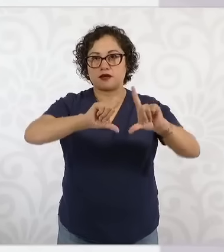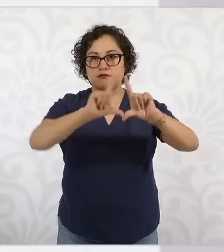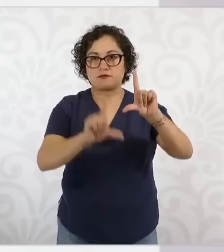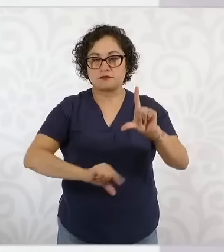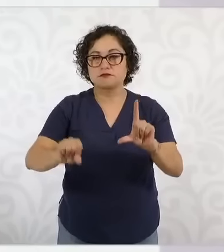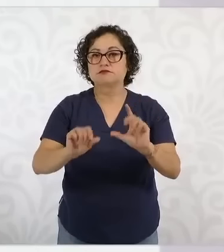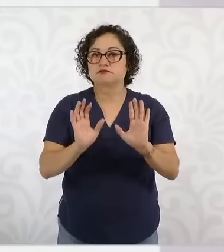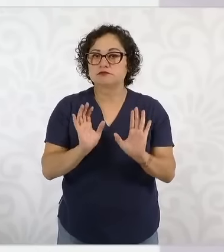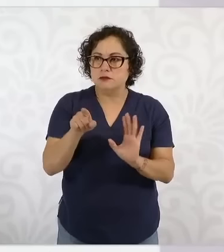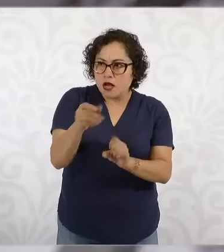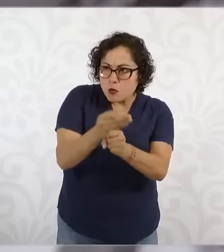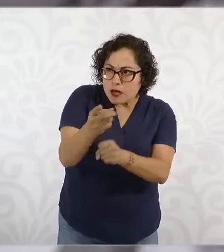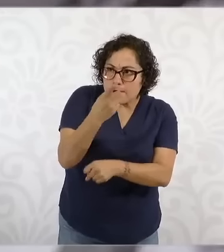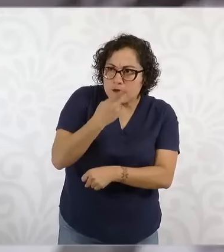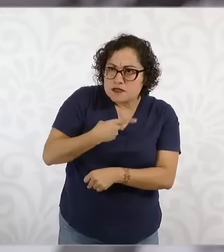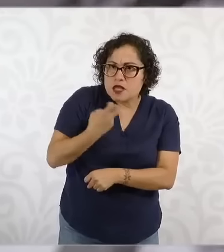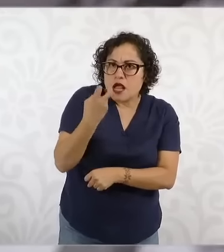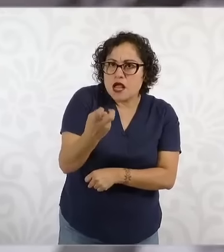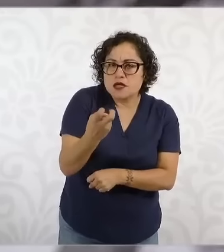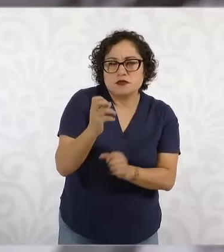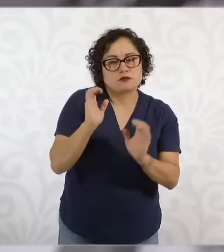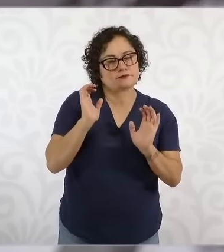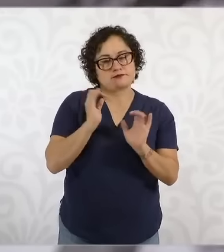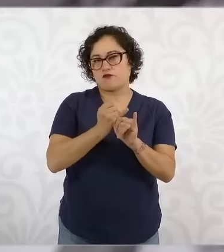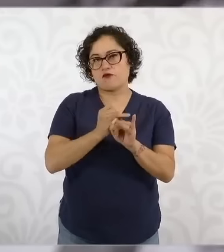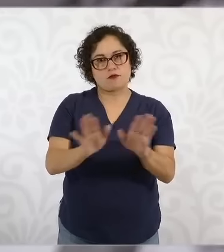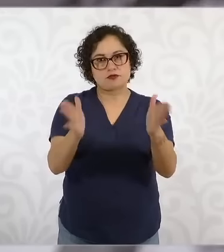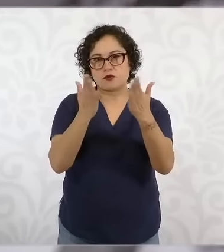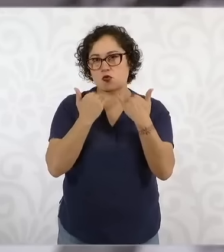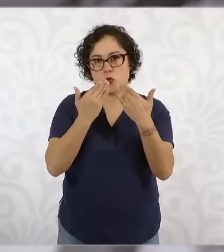pues no tenemos información. Lo que sí es cierto es que el PAN